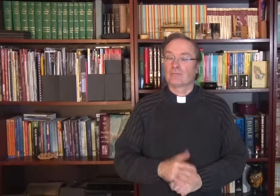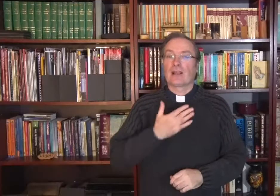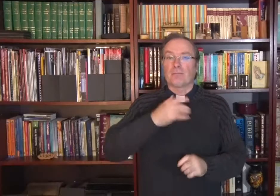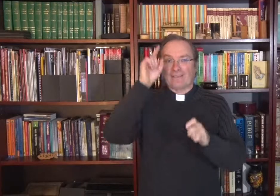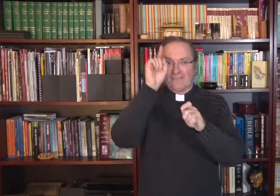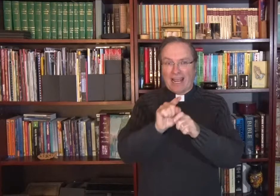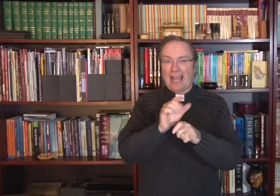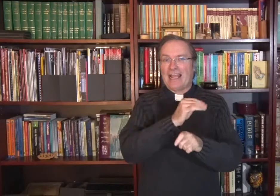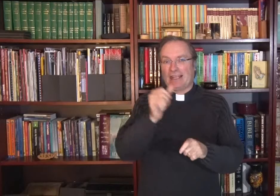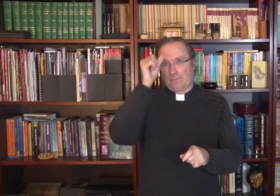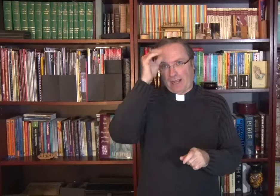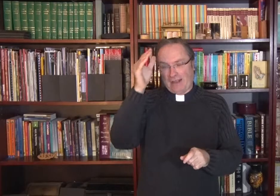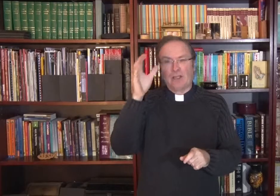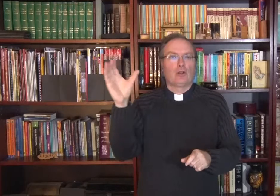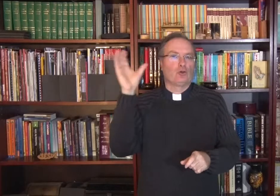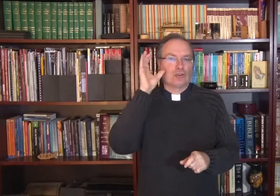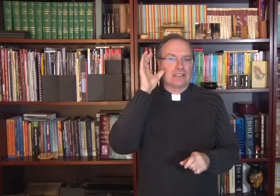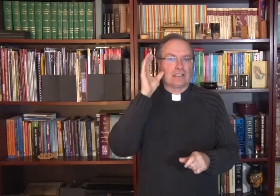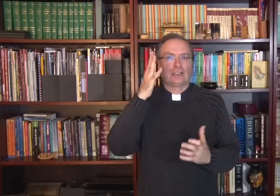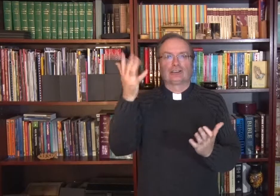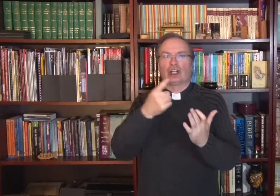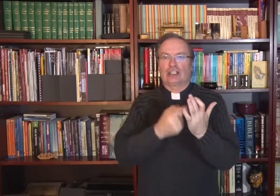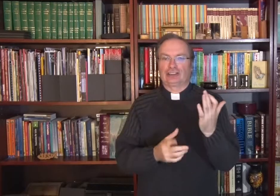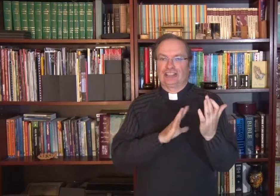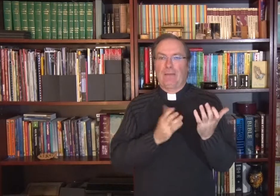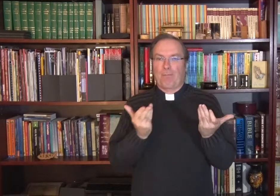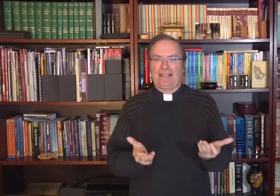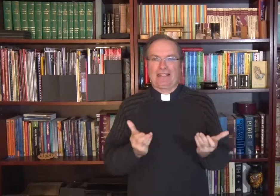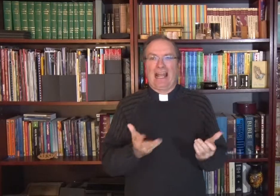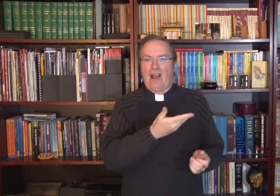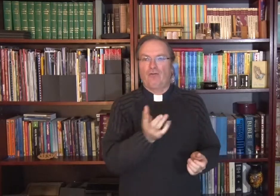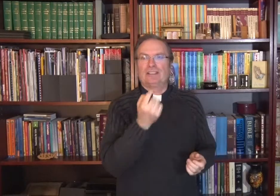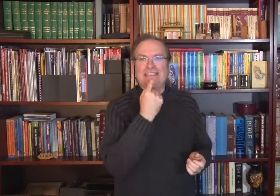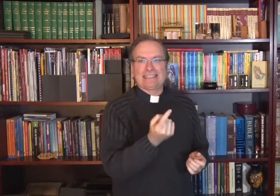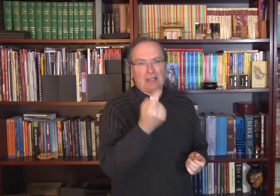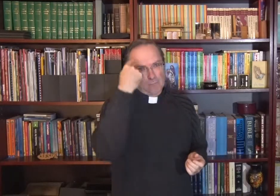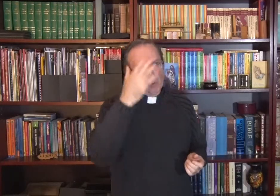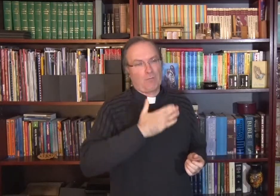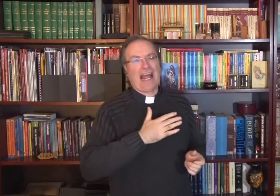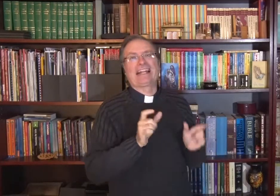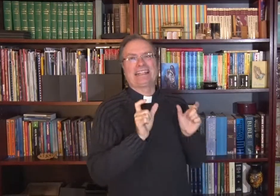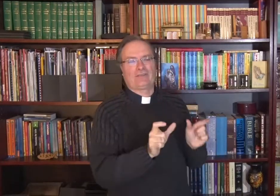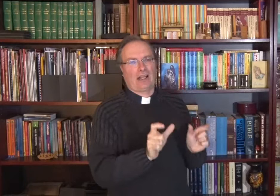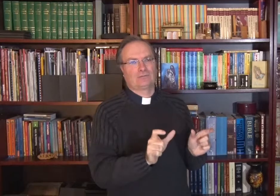«Mes frères et mes pères, écoutez ce que j’ai maintenant à vous dire pour ma défense!»